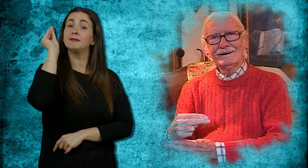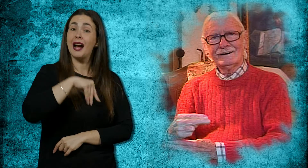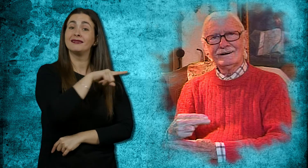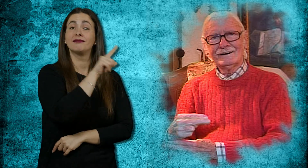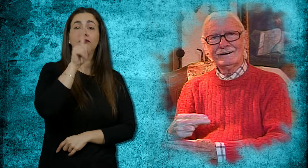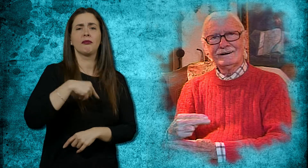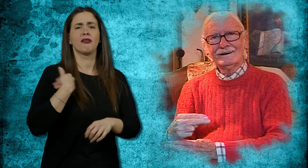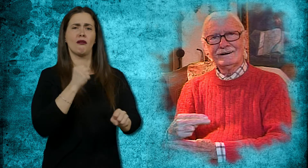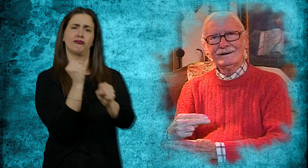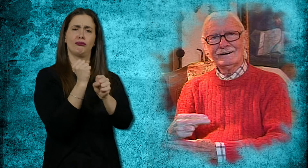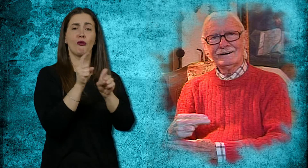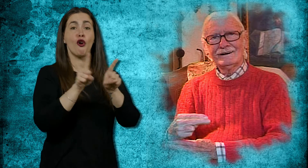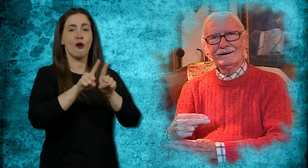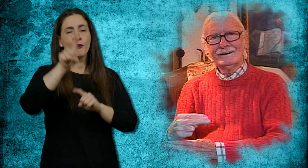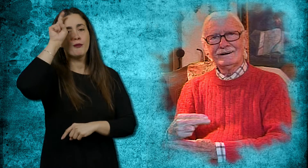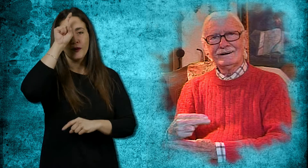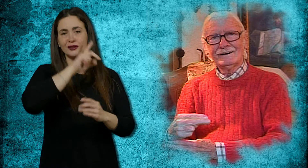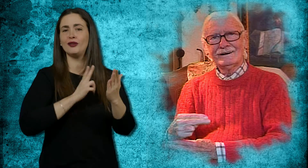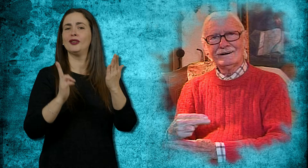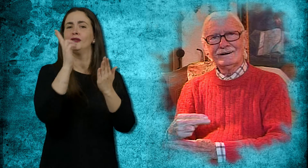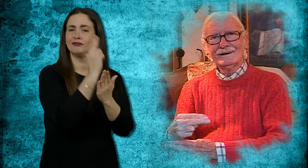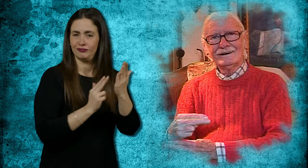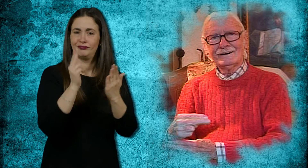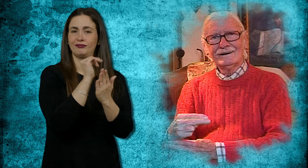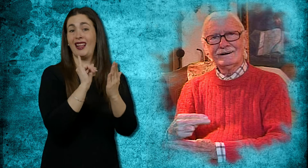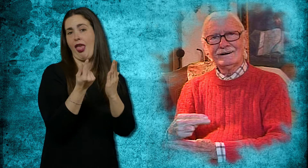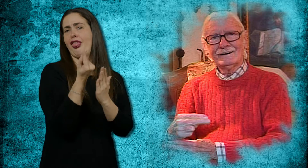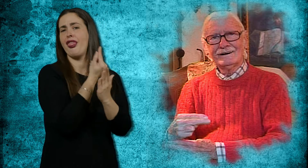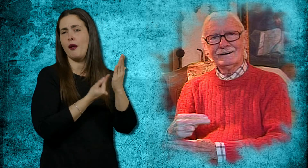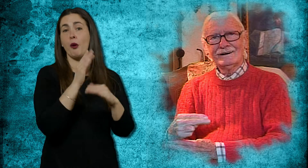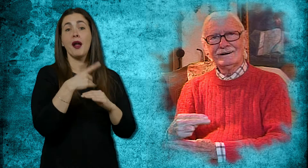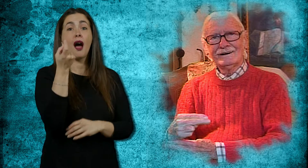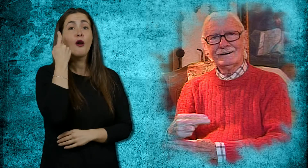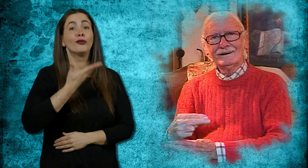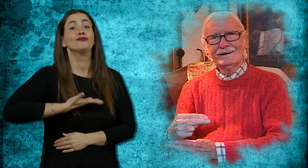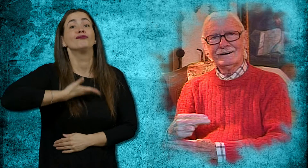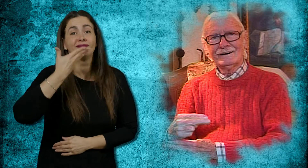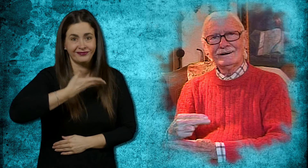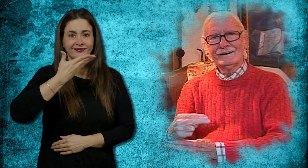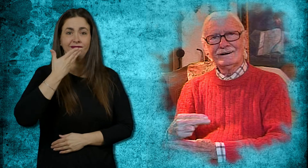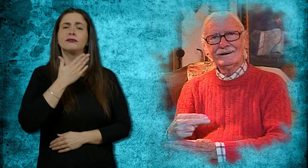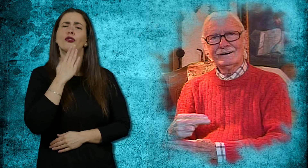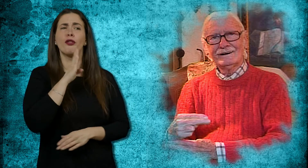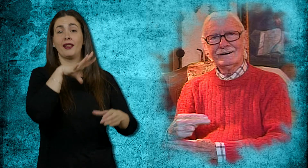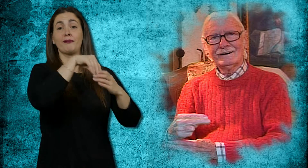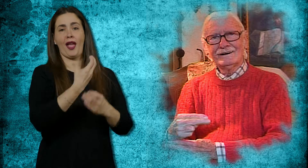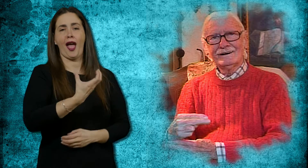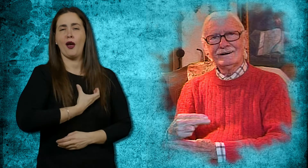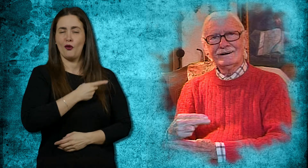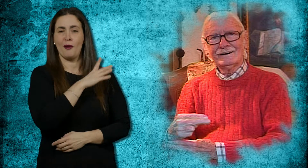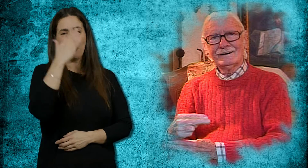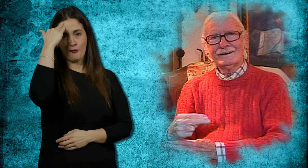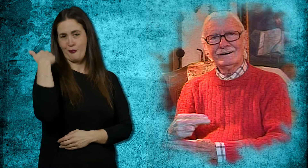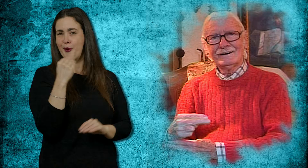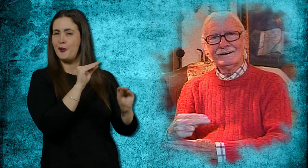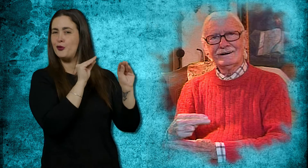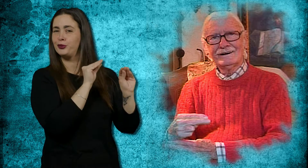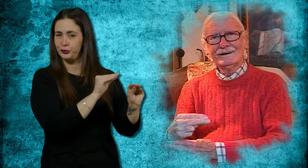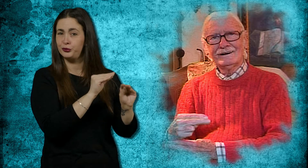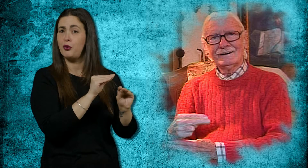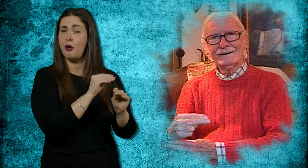Va exercir com a professor de dibuix i pintura per a alumnes oïdors a l'Ajuntament de Castellterçol,